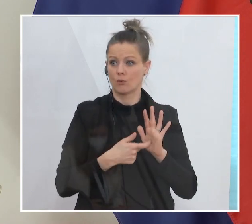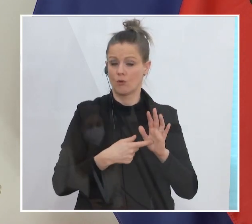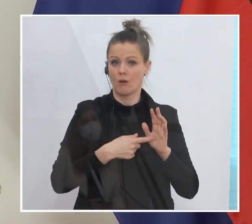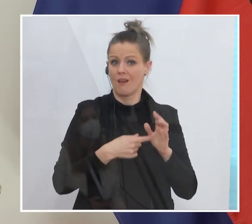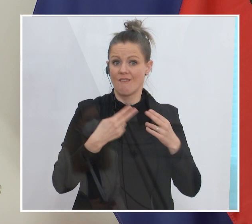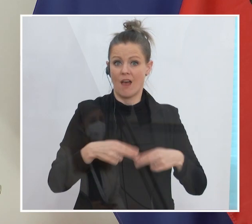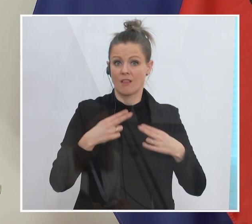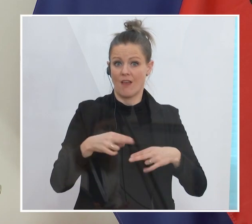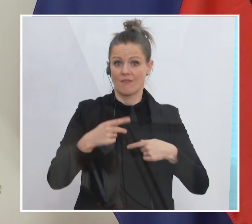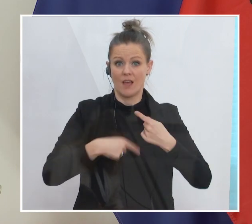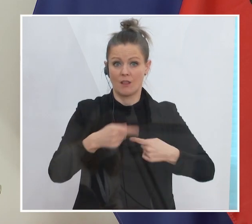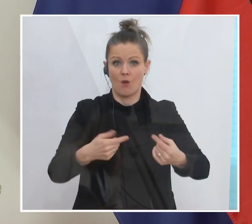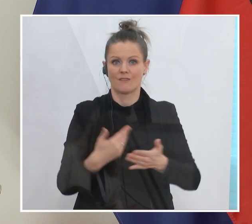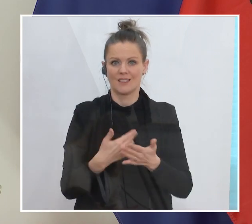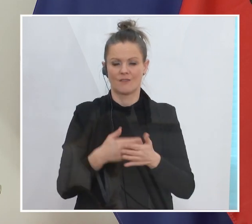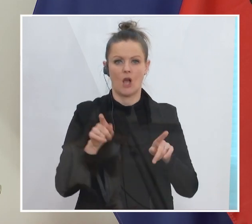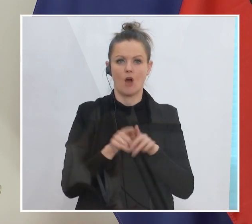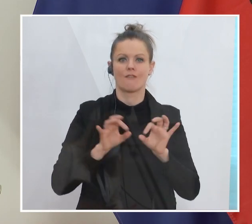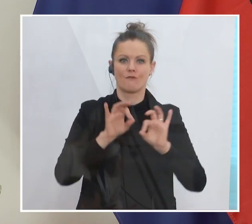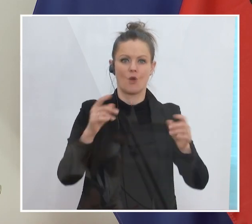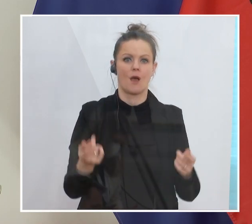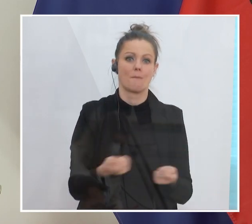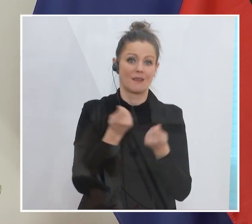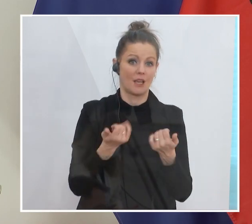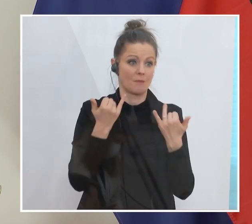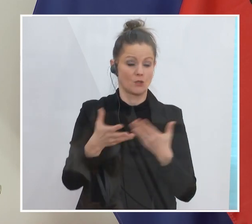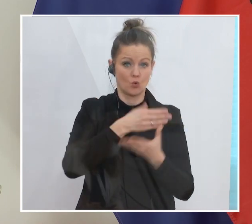Das heißt, es ist auch für die Betriebe, die zurzeit keine Umsätze erwirtschaften können,